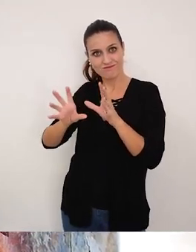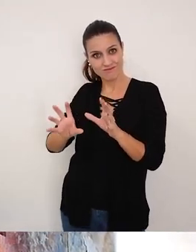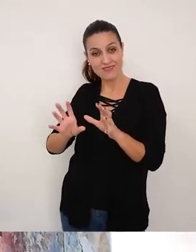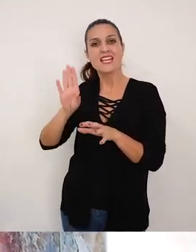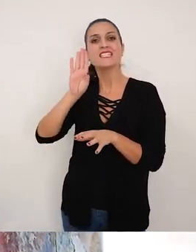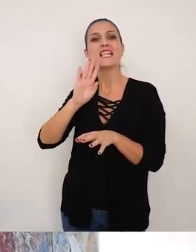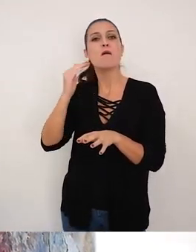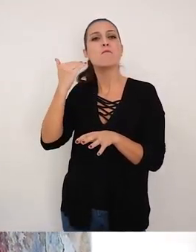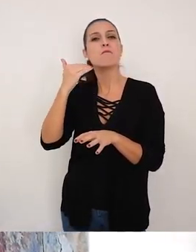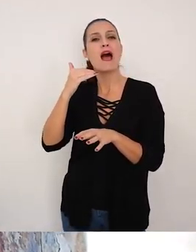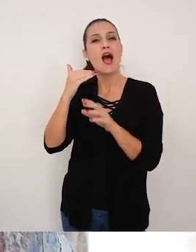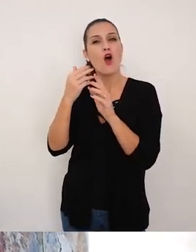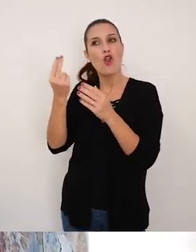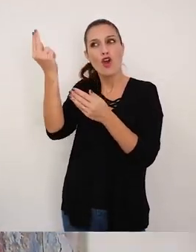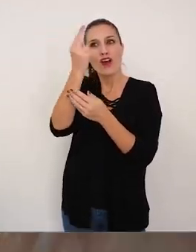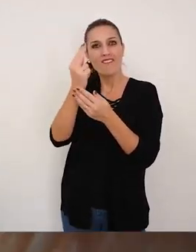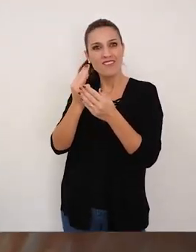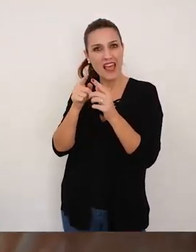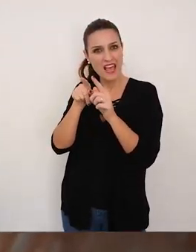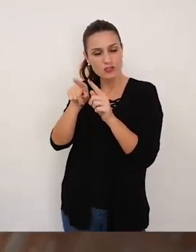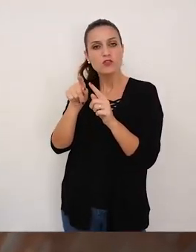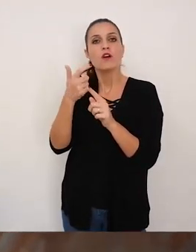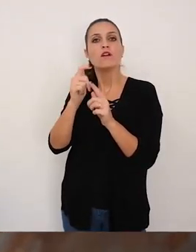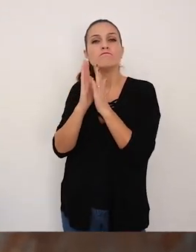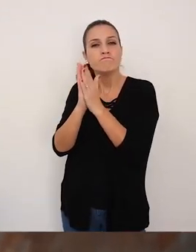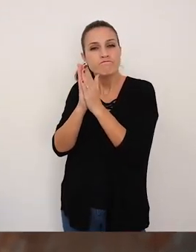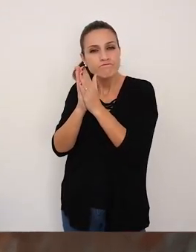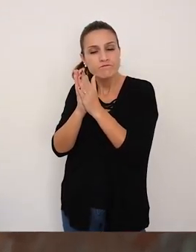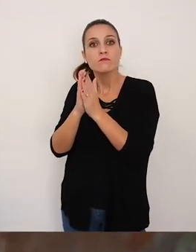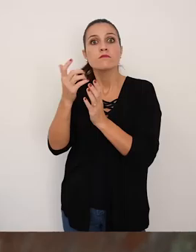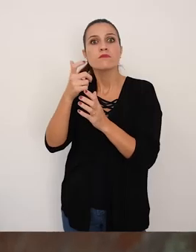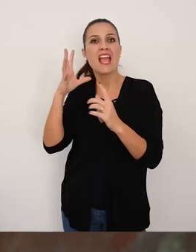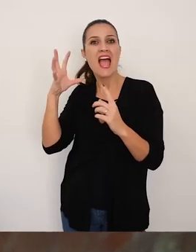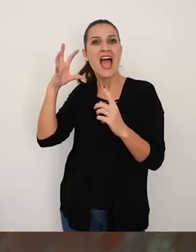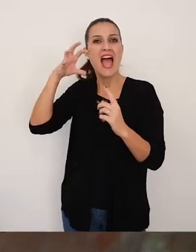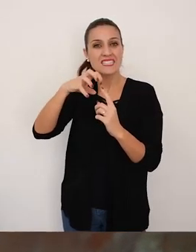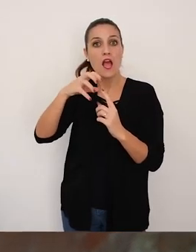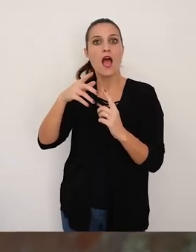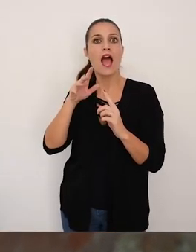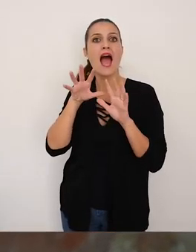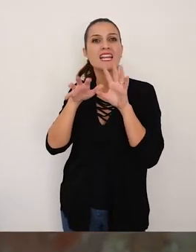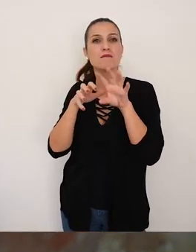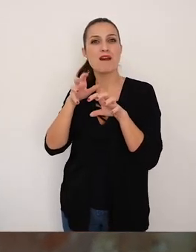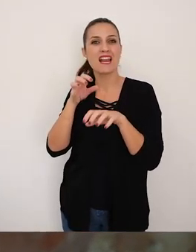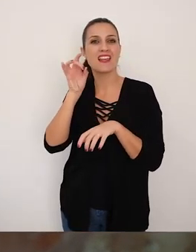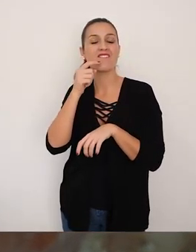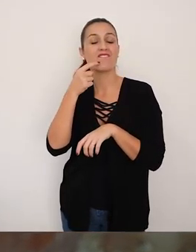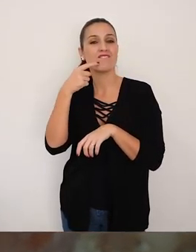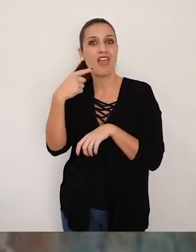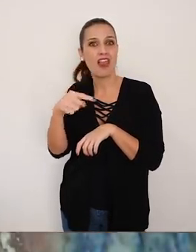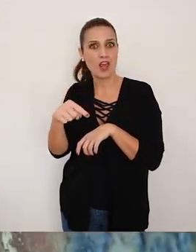i morsi di animali velenosi. Non a caso, l’immagine dell’apostolo è